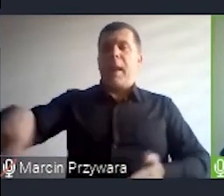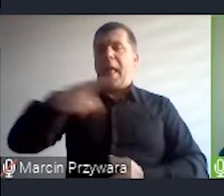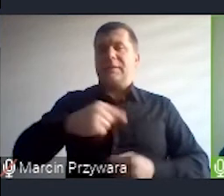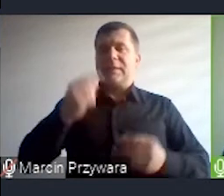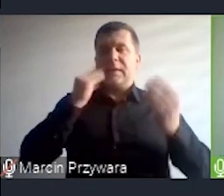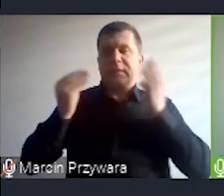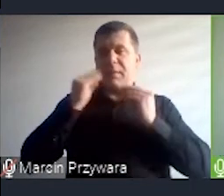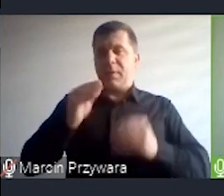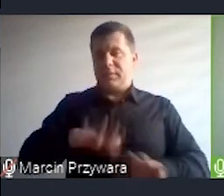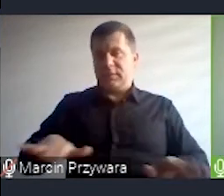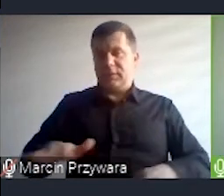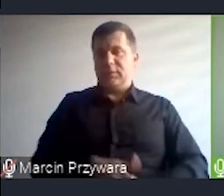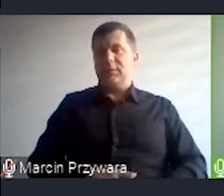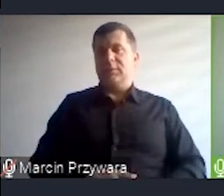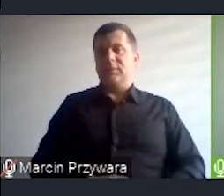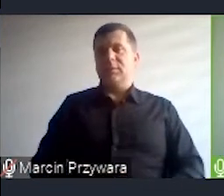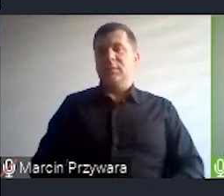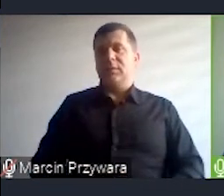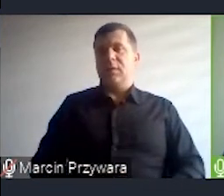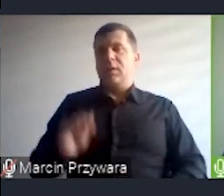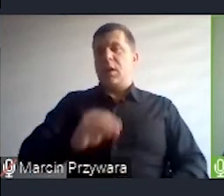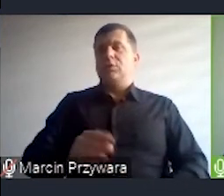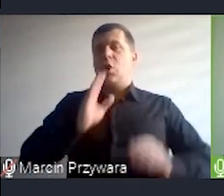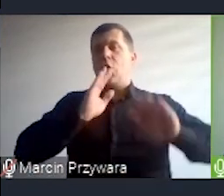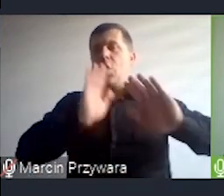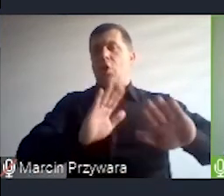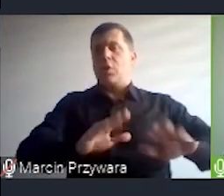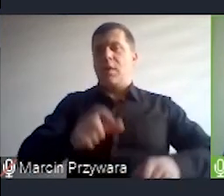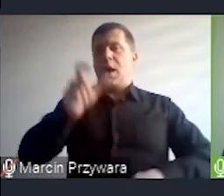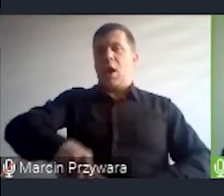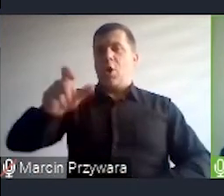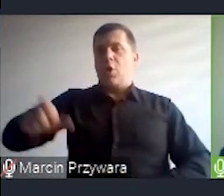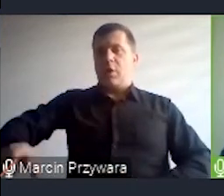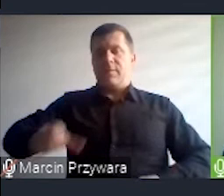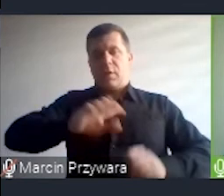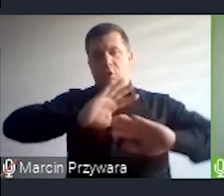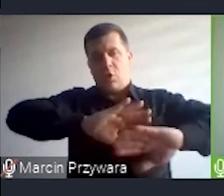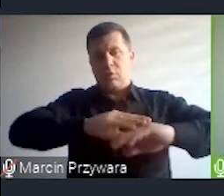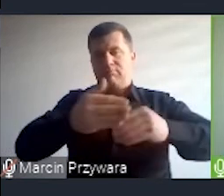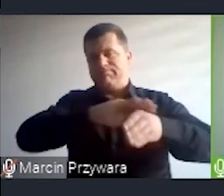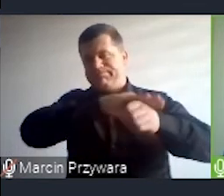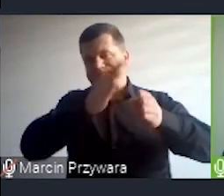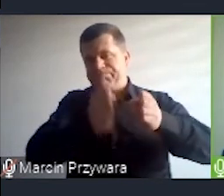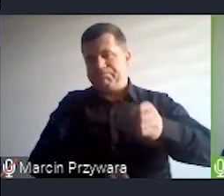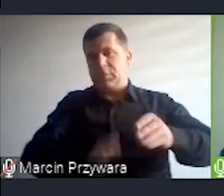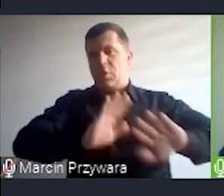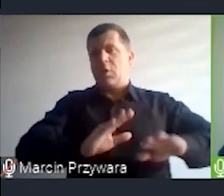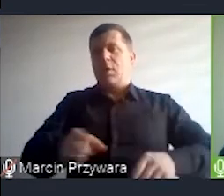Dodam do tego osłony na kaloryfery – to bardzo modny temat w województwie dolnośląskim